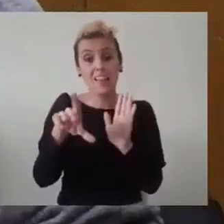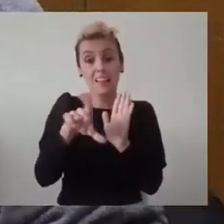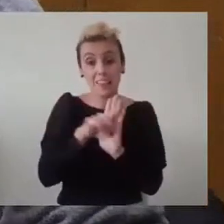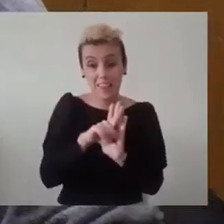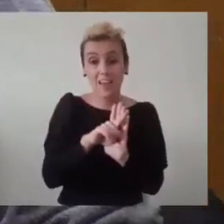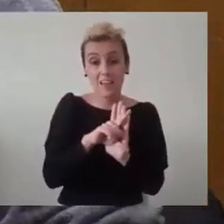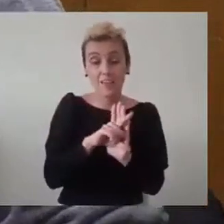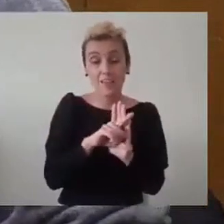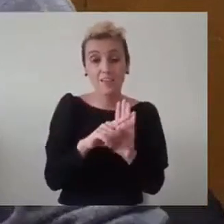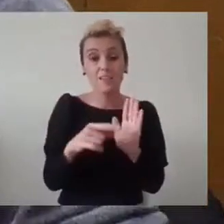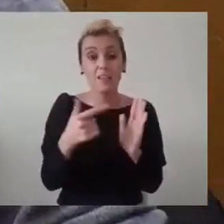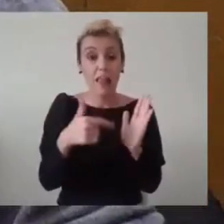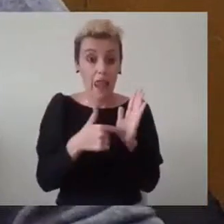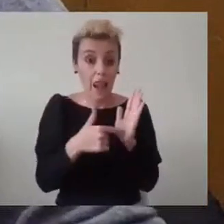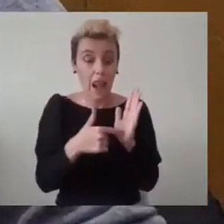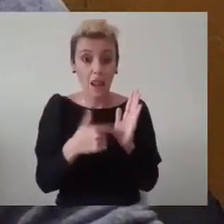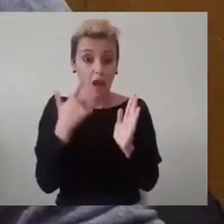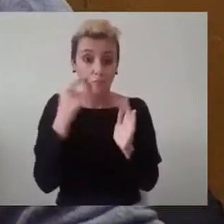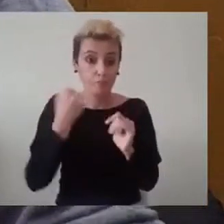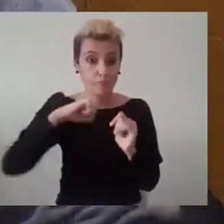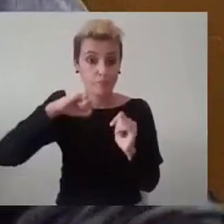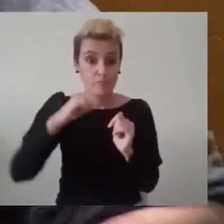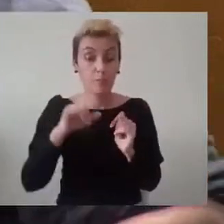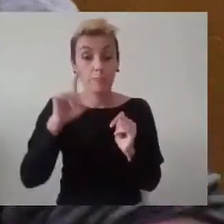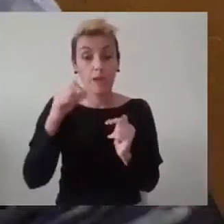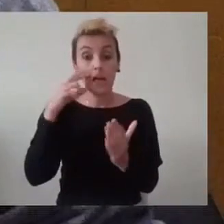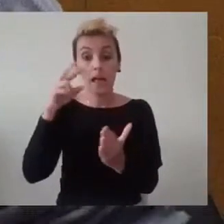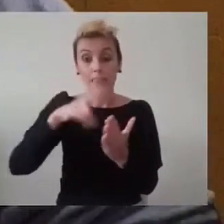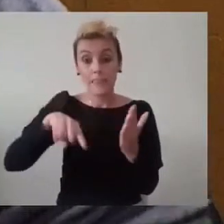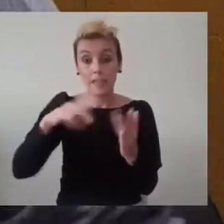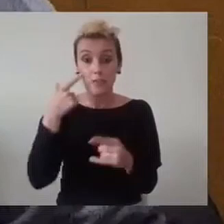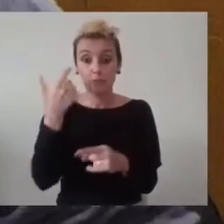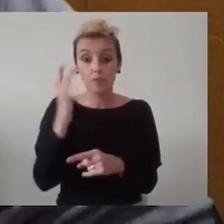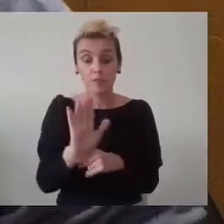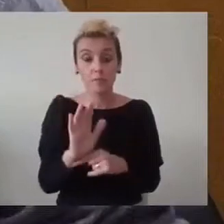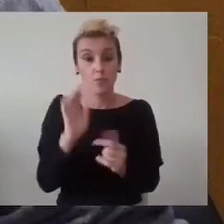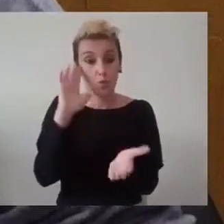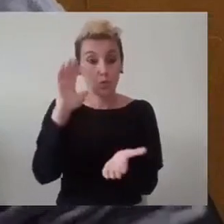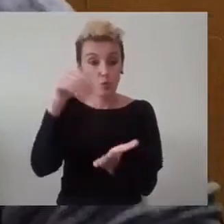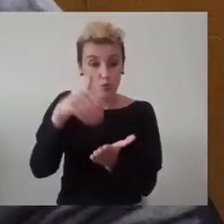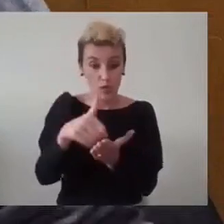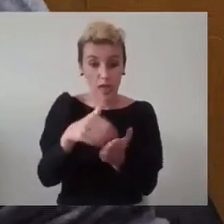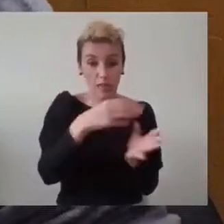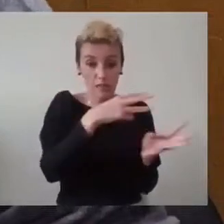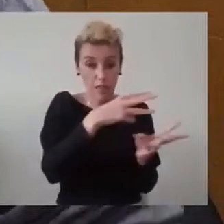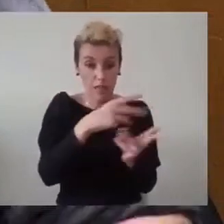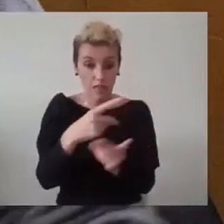de agosto. Também posso ler, por exemplo, que “o resultado líquido do período foi